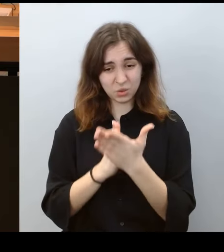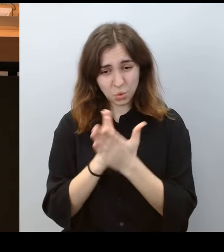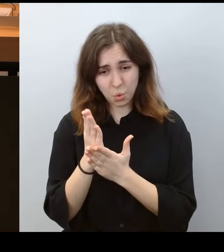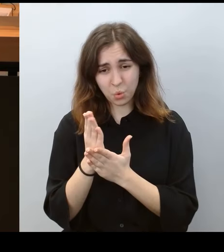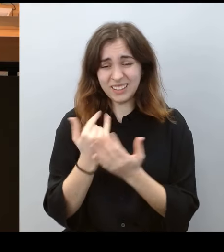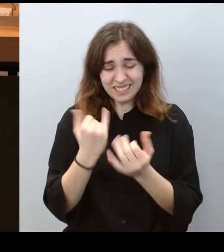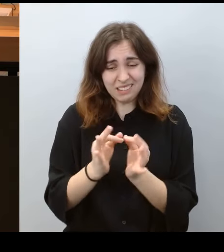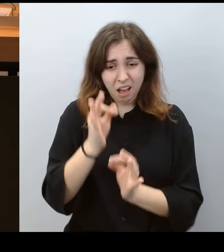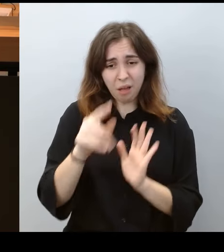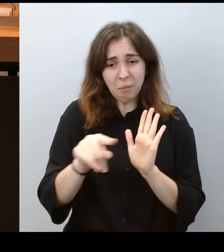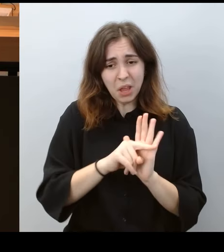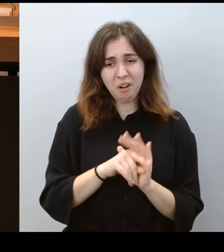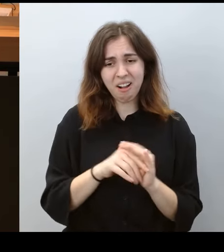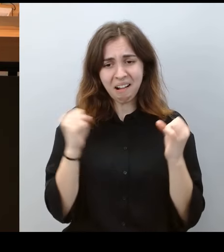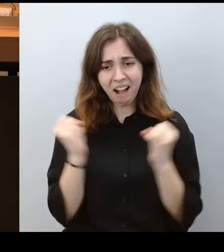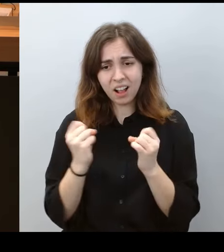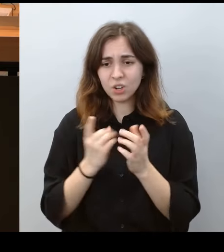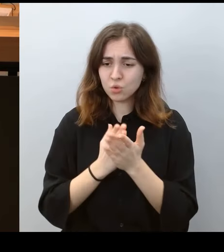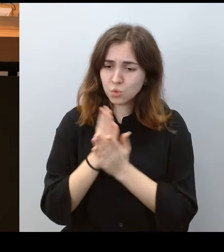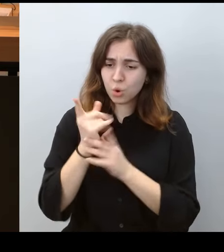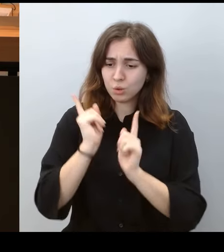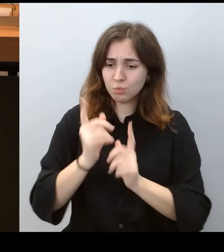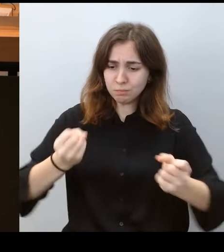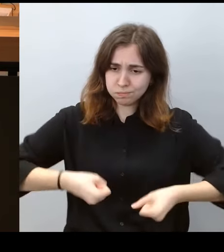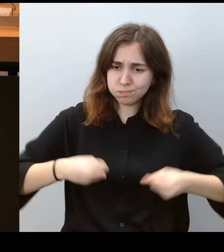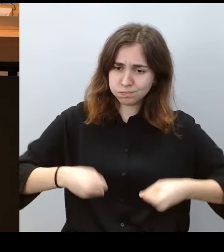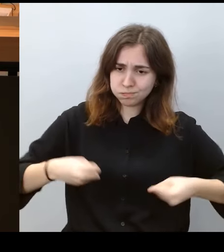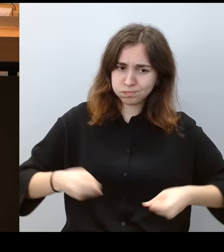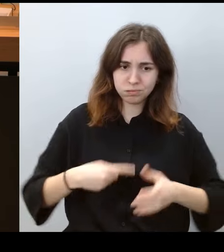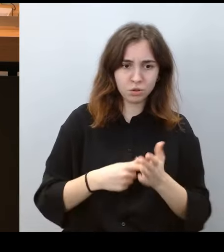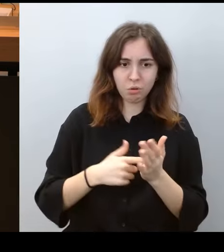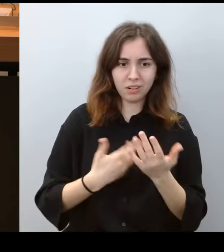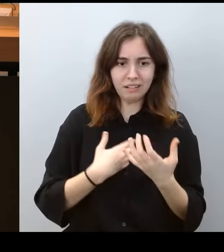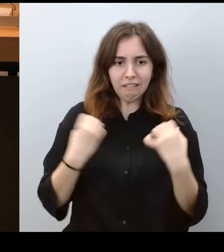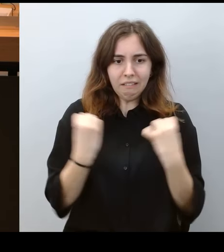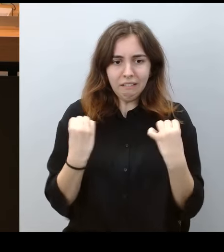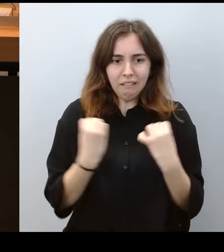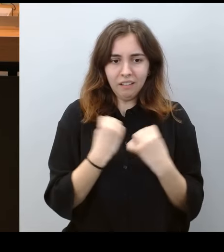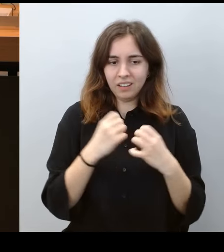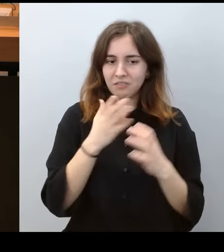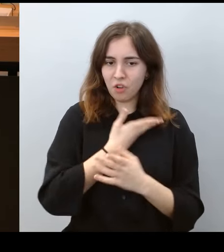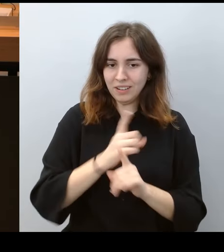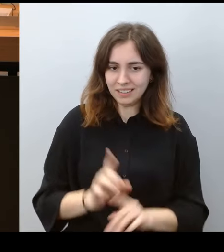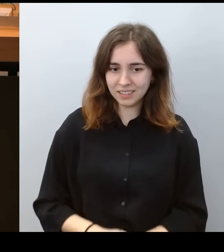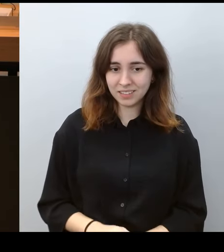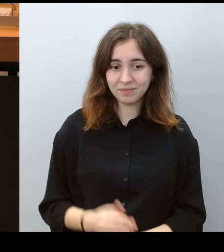müssen, um nicht zu frieren. Das führt dazu, dass sie ein Mindestmaß an Körperpflege und Körperpflege heißt